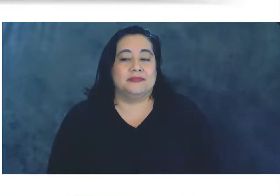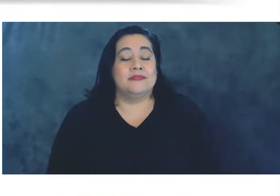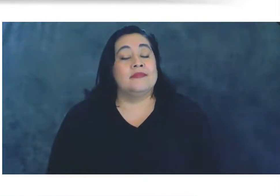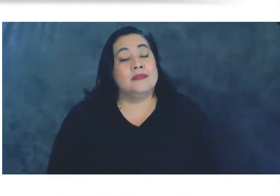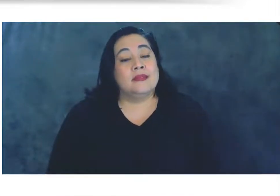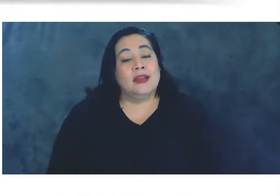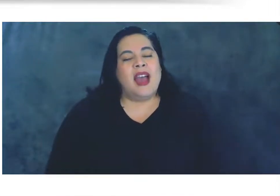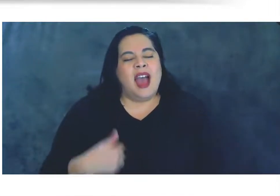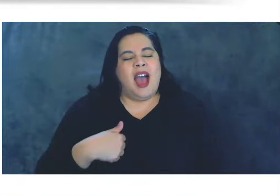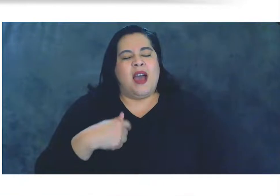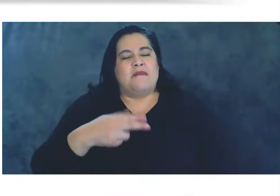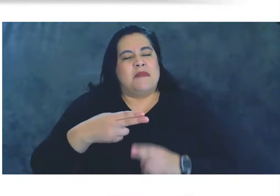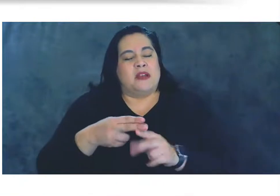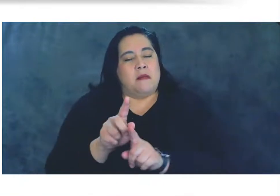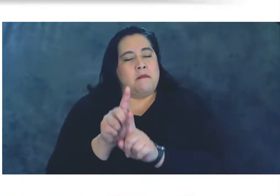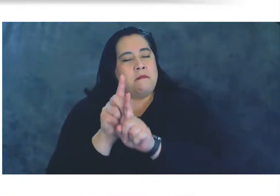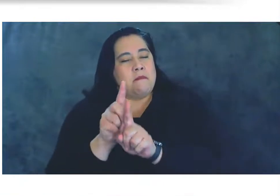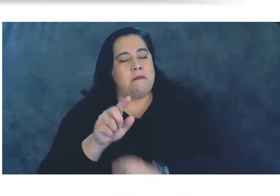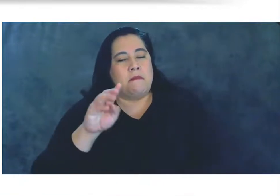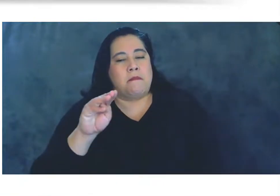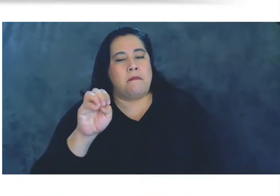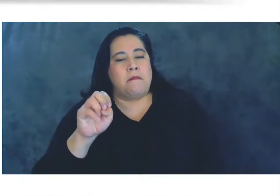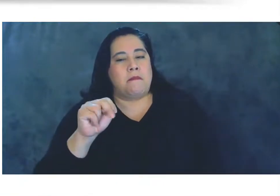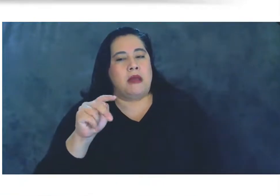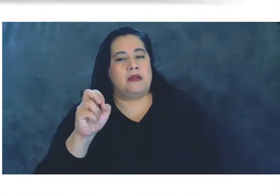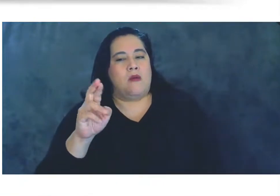Y por qué se ha mencionado aquí el mentoring gustaría regresar